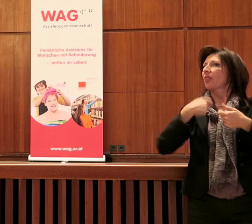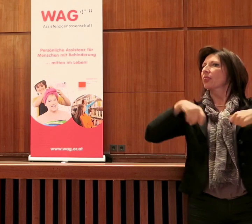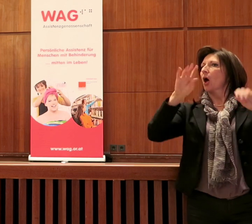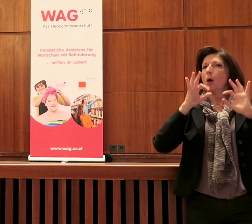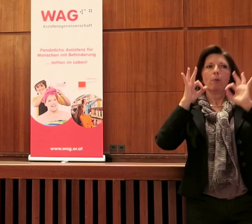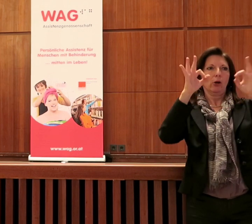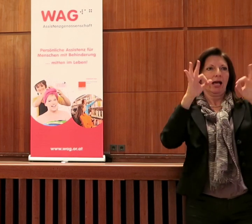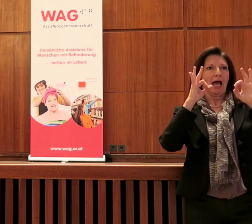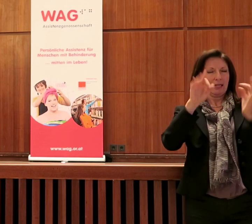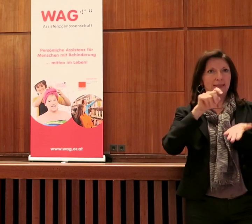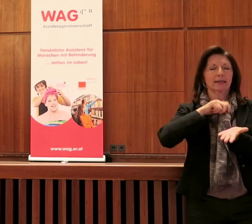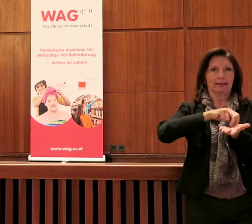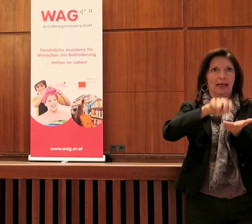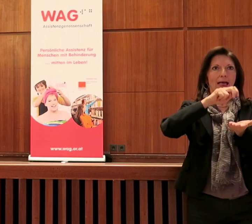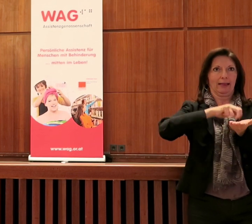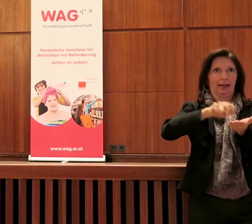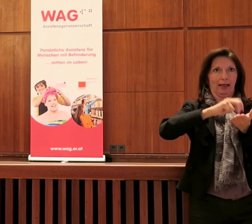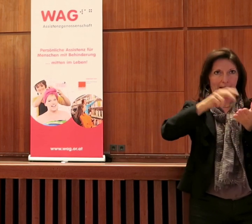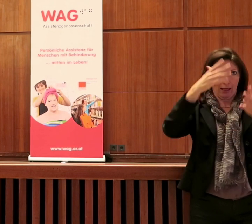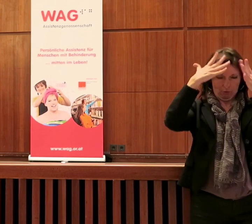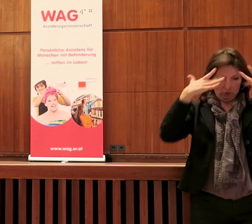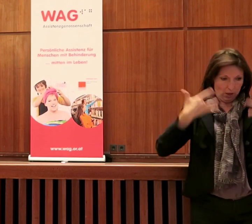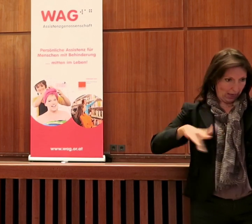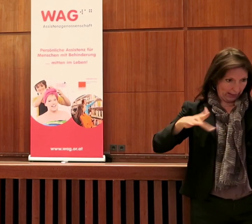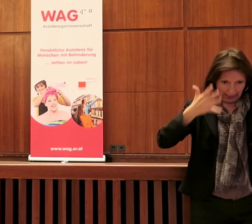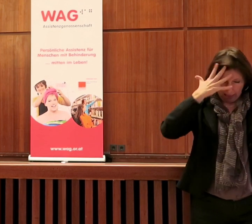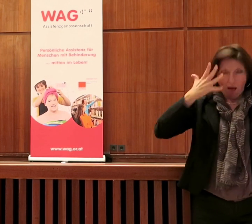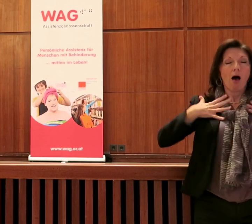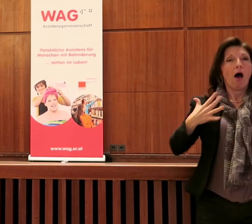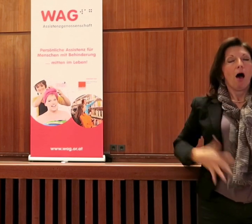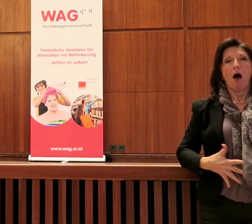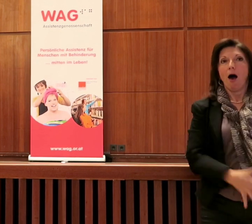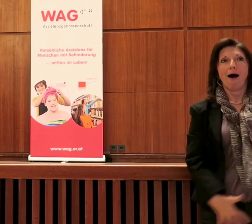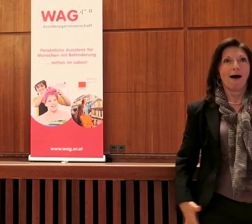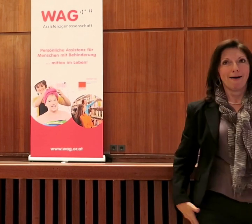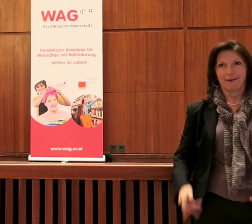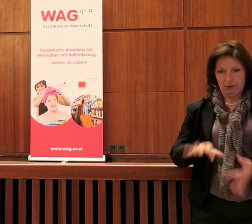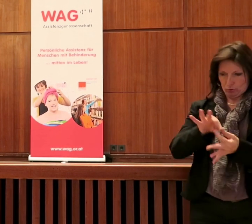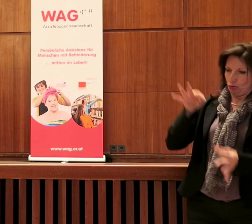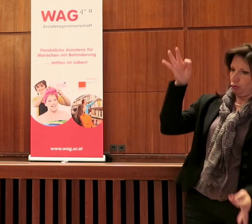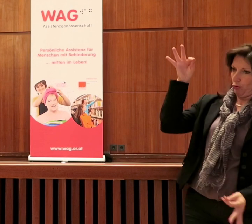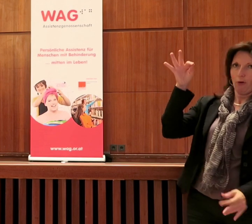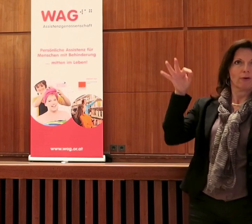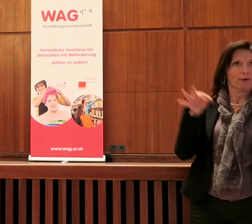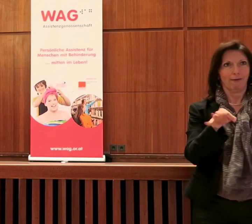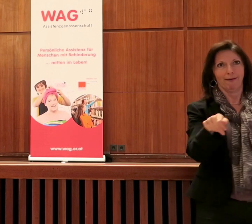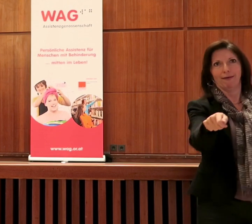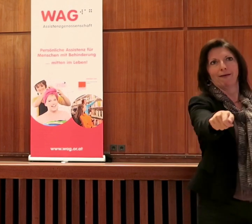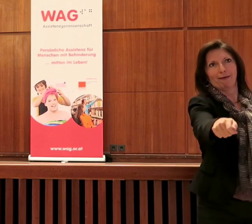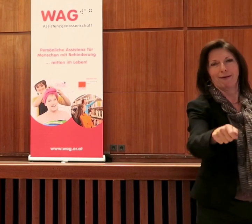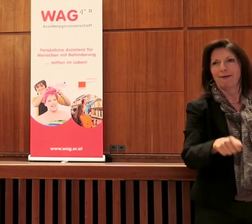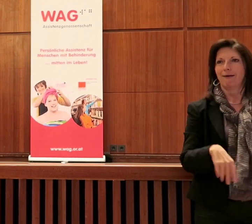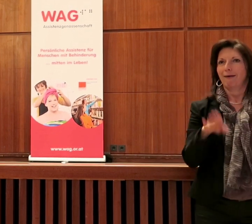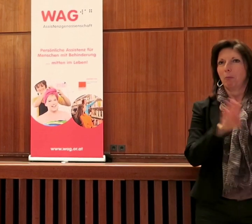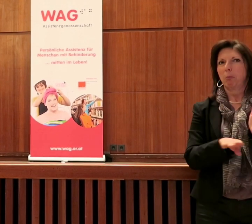und es hängt die ganze Sommerkollektion von C&A am Blindenstock. [Lachen] Ist zwar günstig, passt aber nicht.